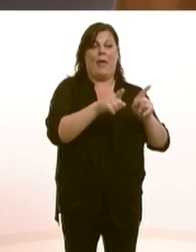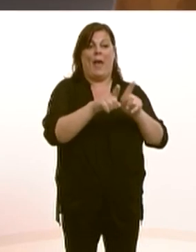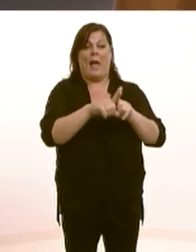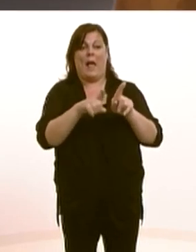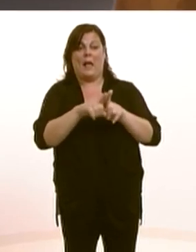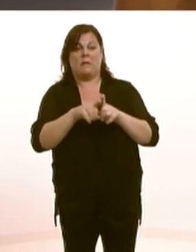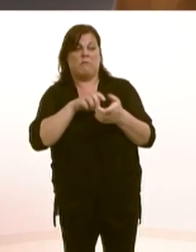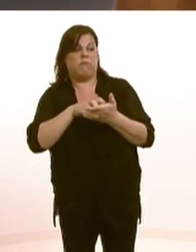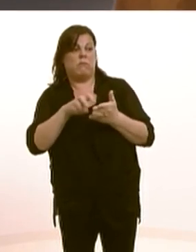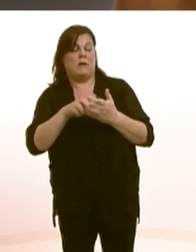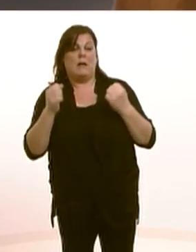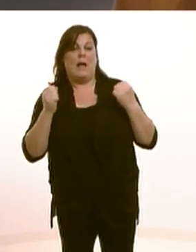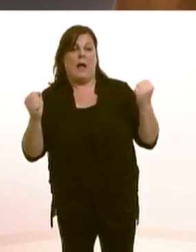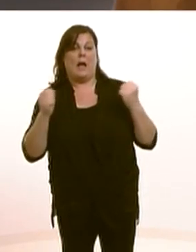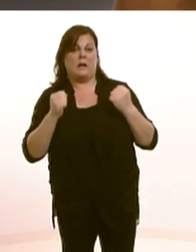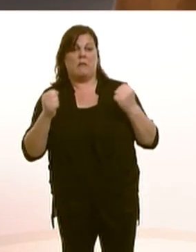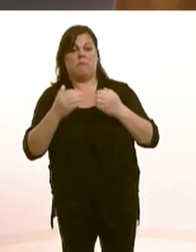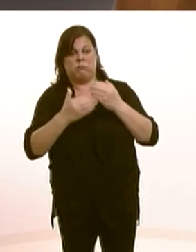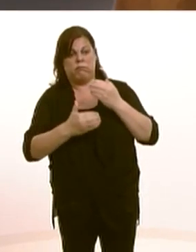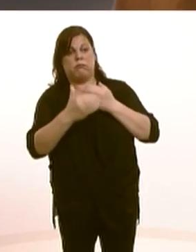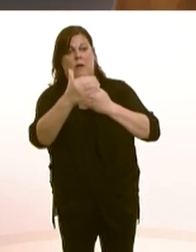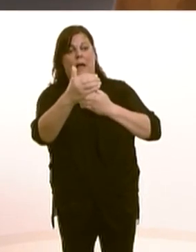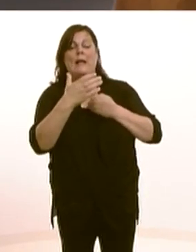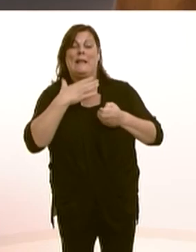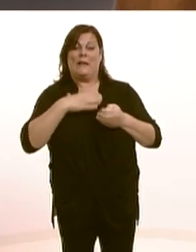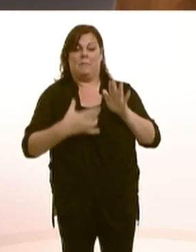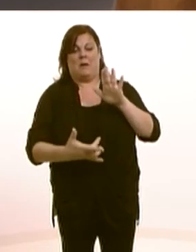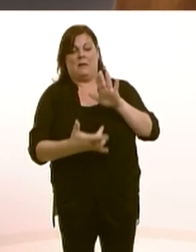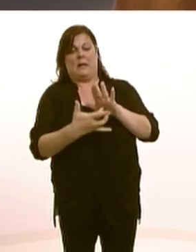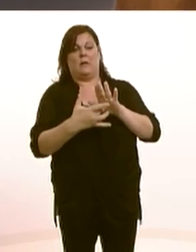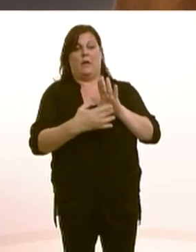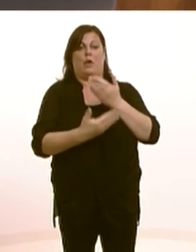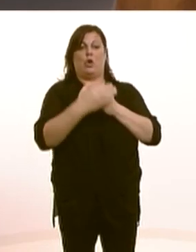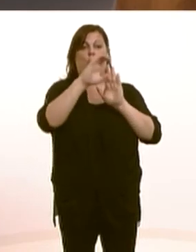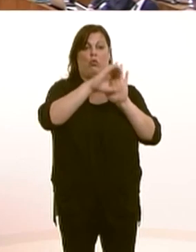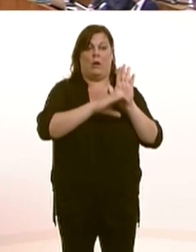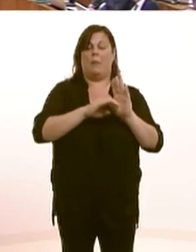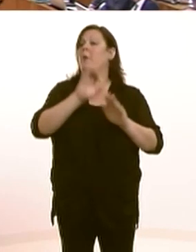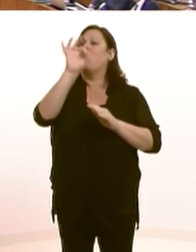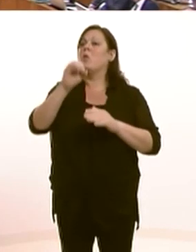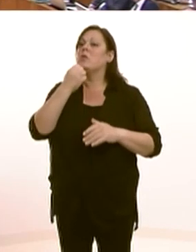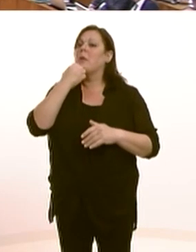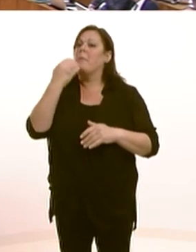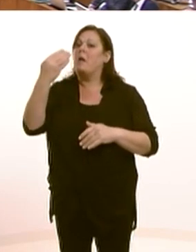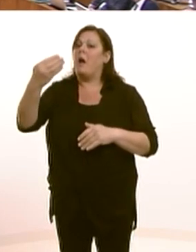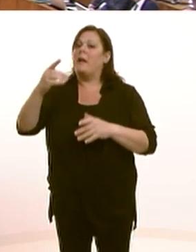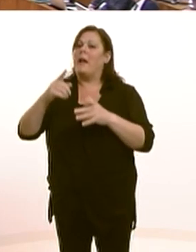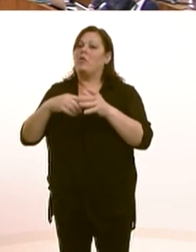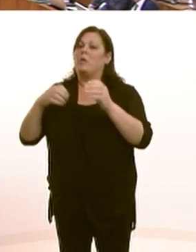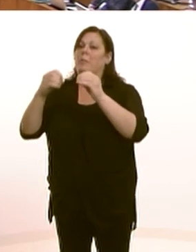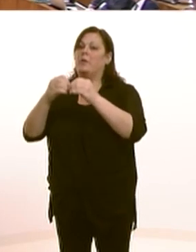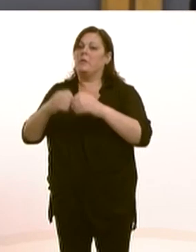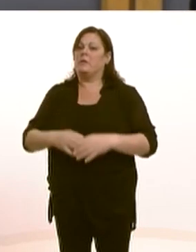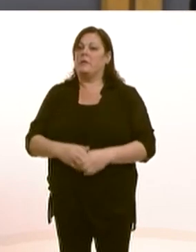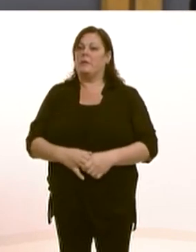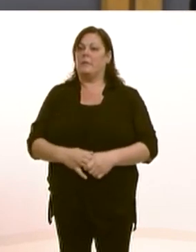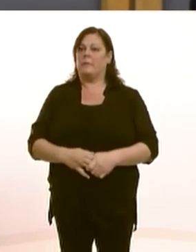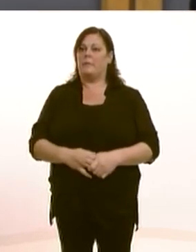A wnaiff y Prif Weinidog ddatganiad am ddefnyddio llwybrau beicio a rennir yng Nghymru?